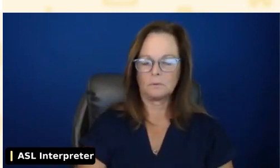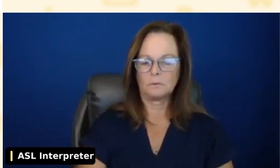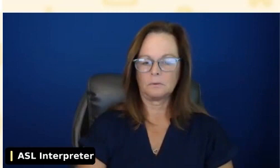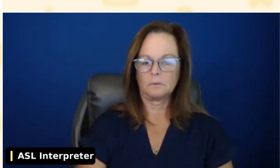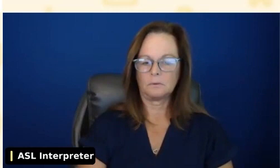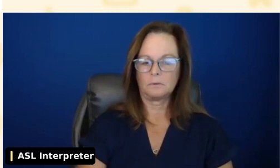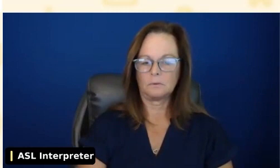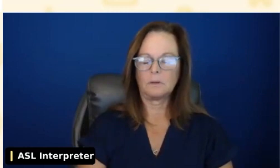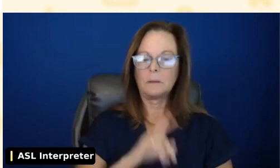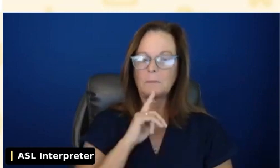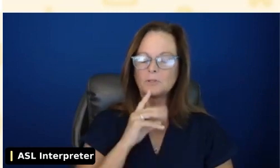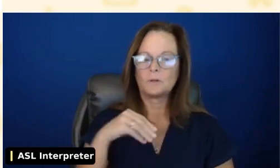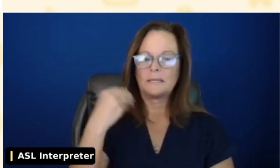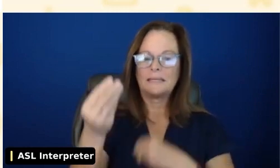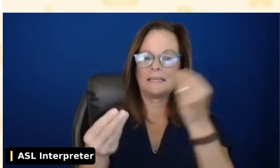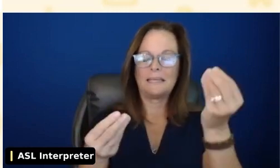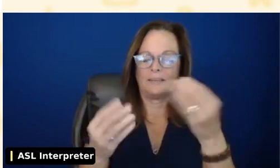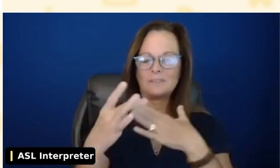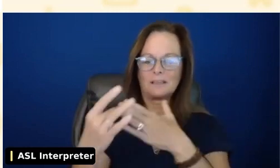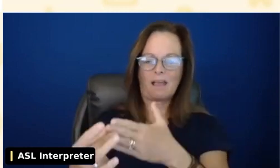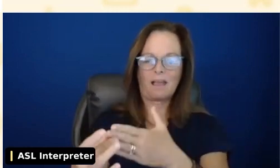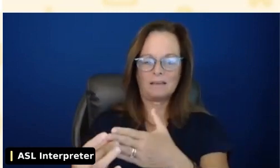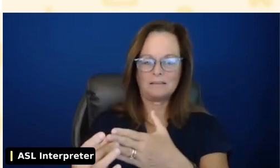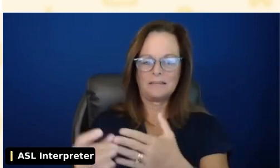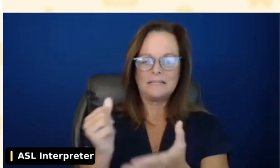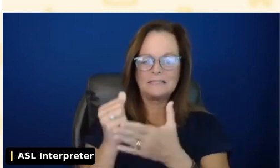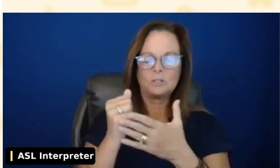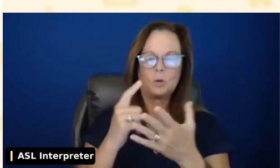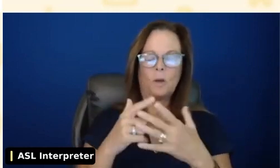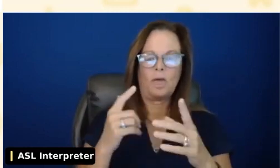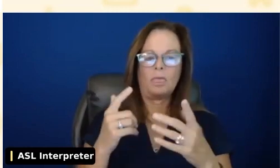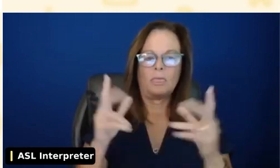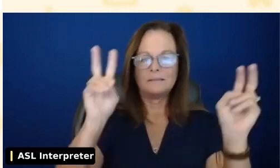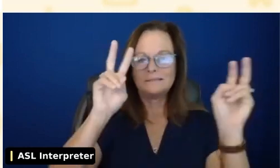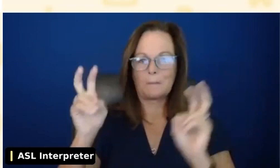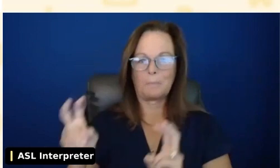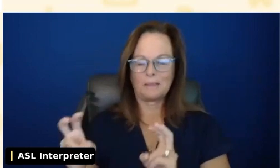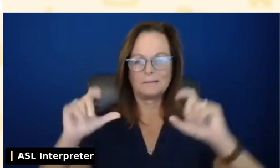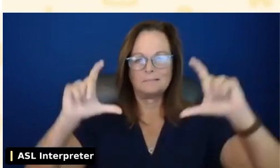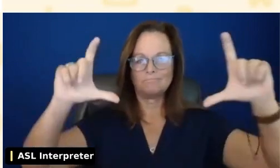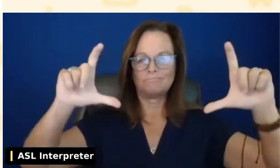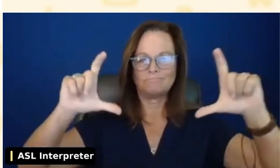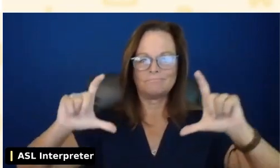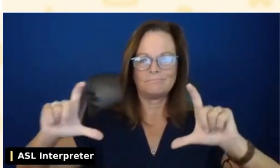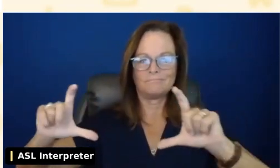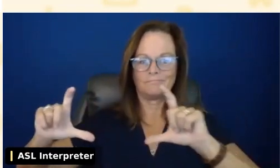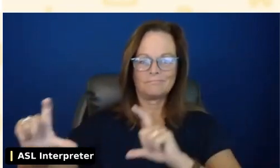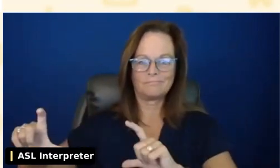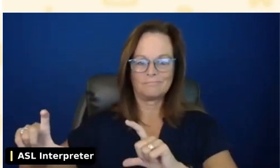Te ayudará con plantillas accesibles, y yo sé que WordPress nuevamente, tiene muchos contenidos accesibles